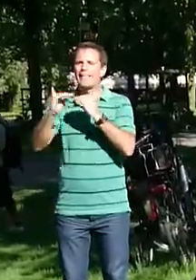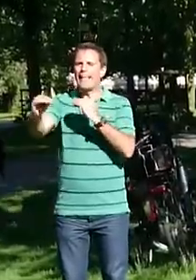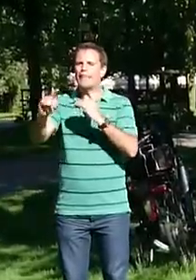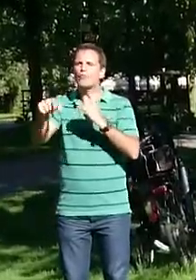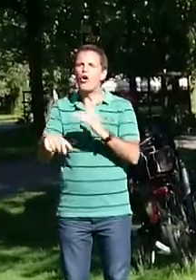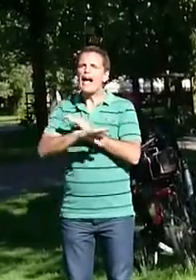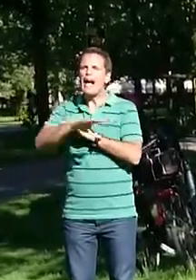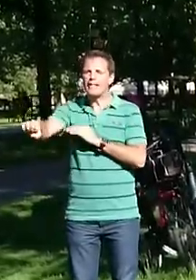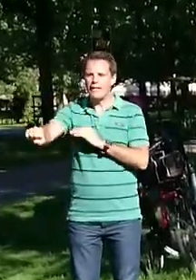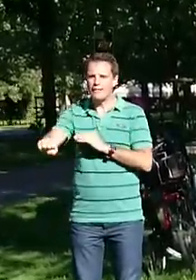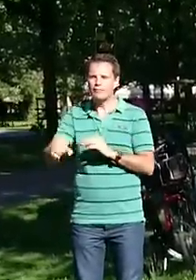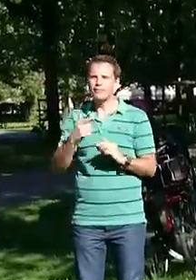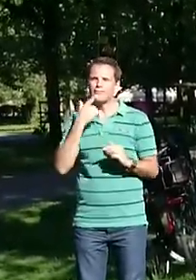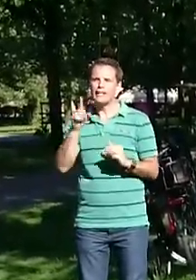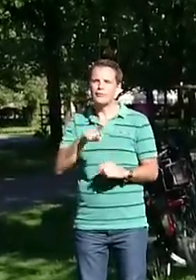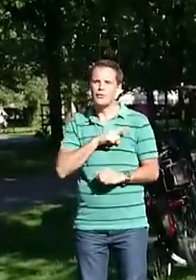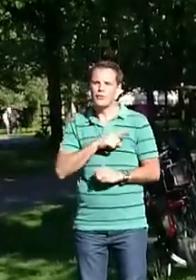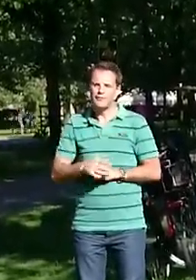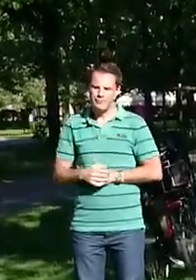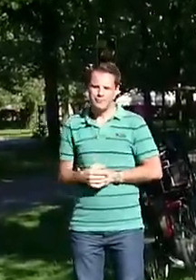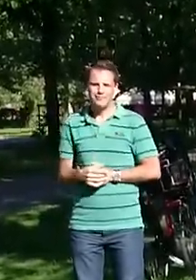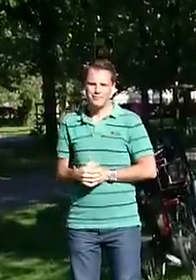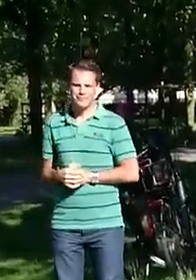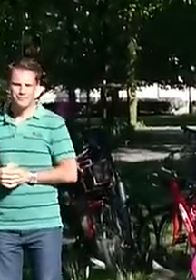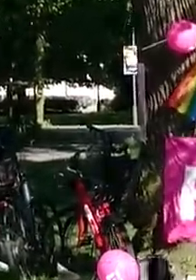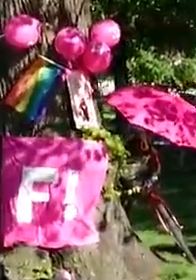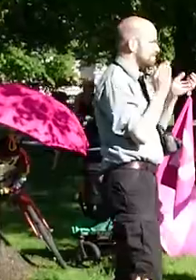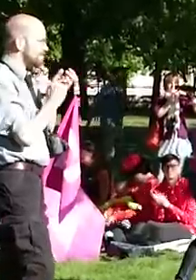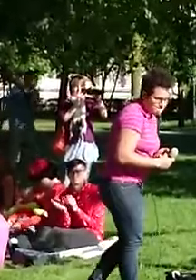[Jubel och applåder]